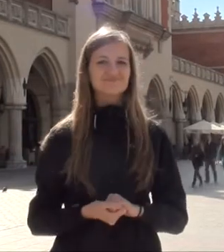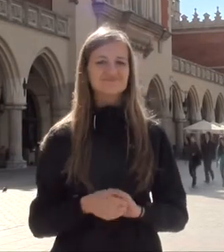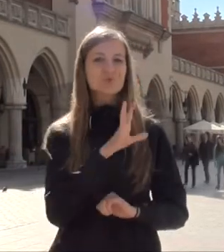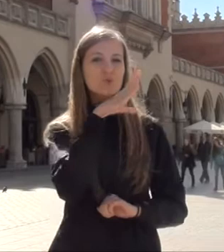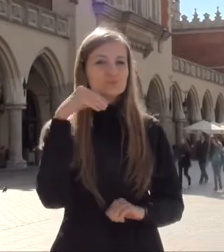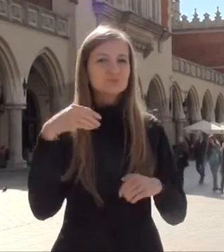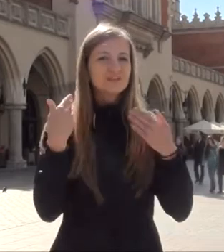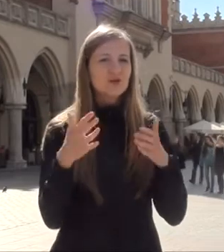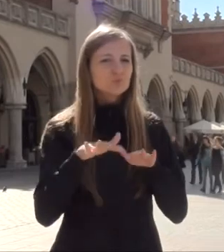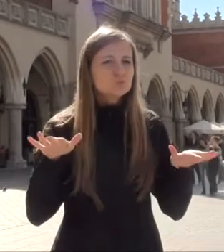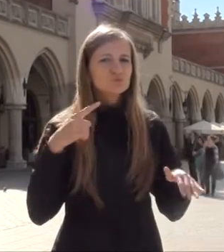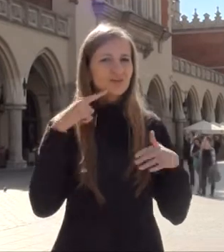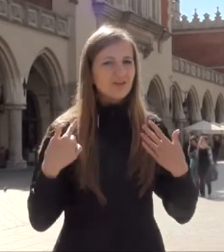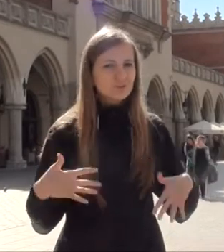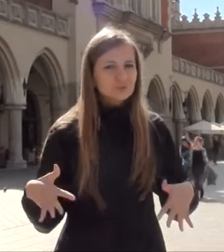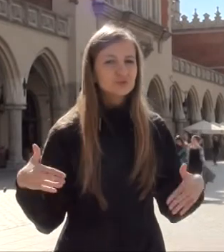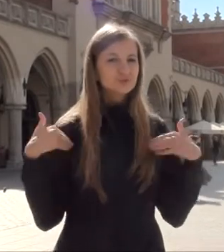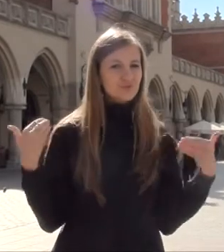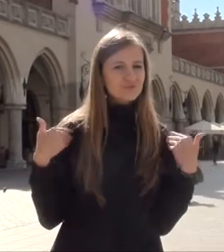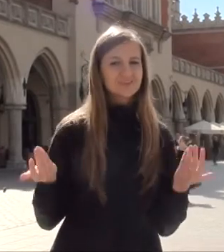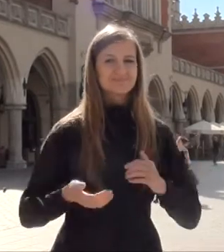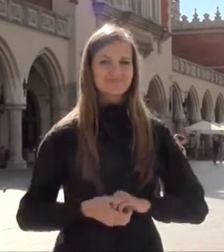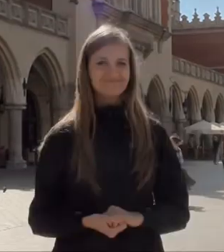Uśmiech daje dużo radości i zdrowia! :-)